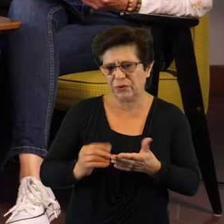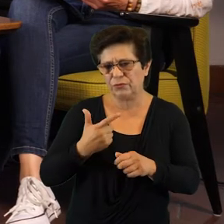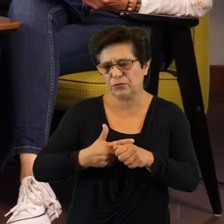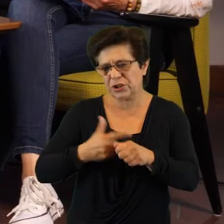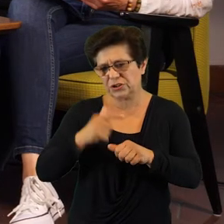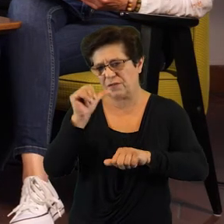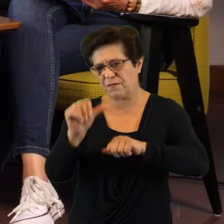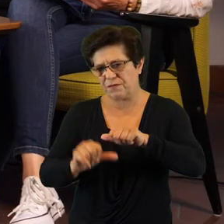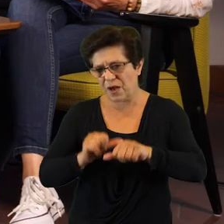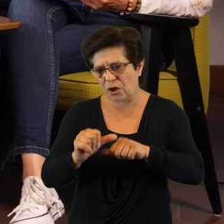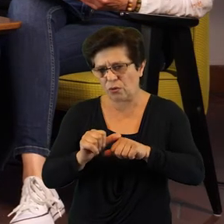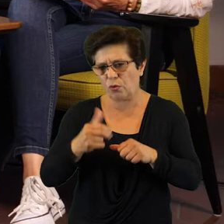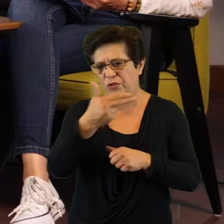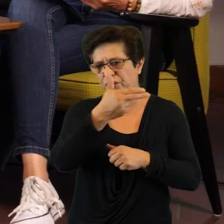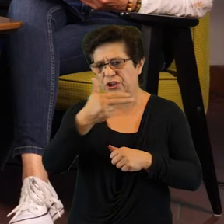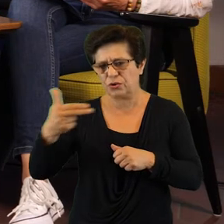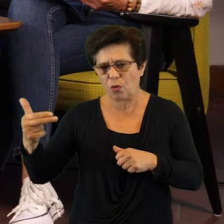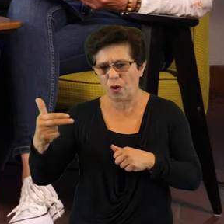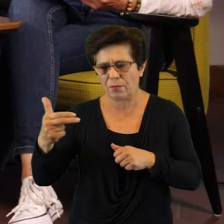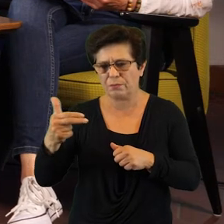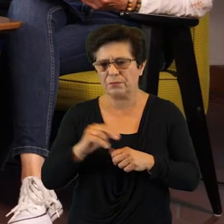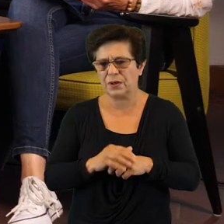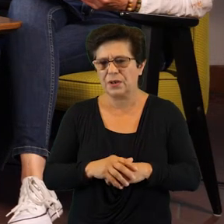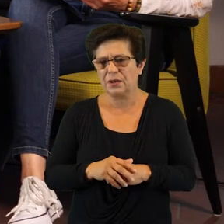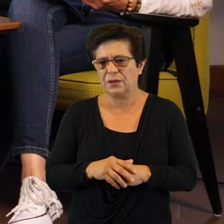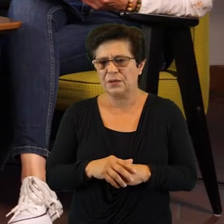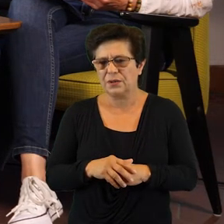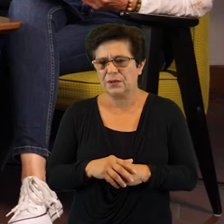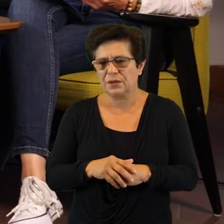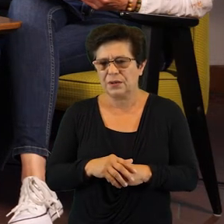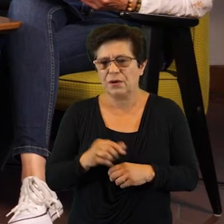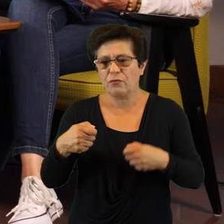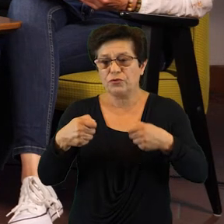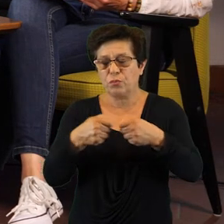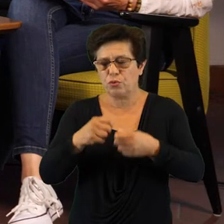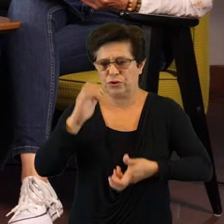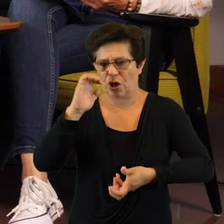pod tytułem "Szyfr i konwencja". Jest współzałożycielem, redaktorem i współpracownikiem